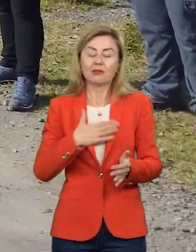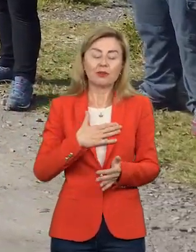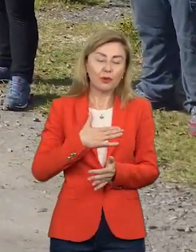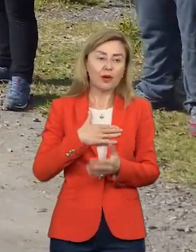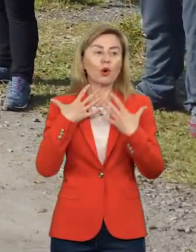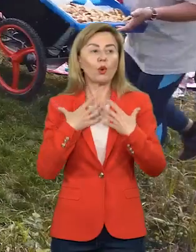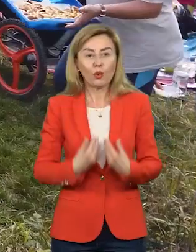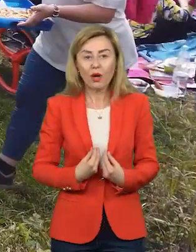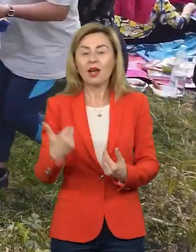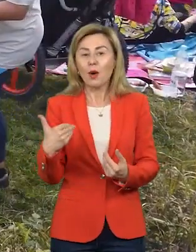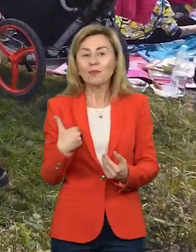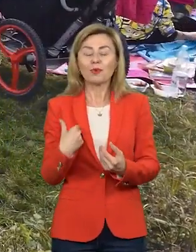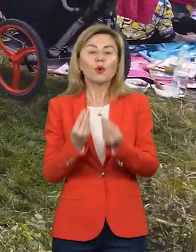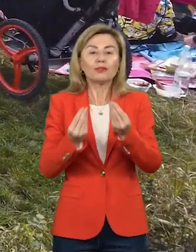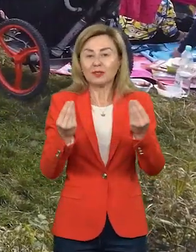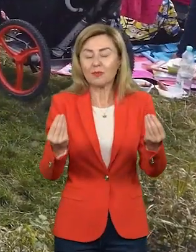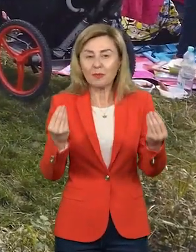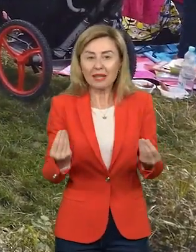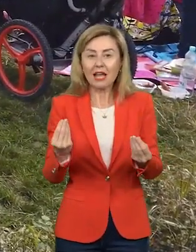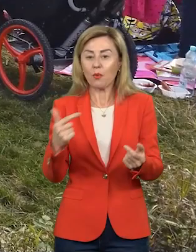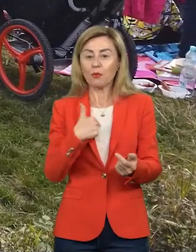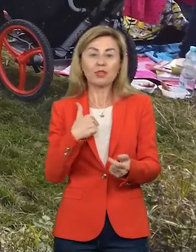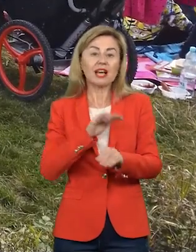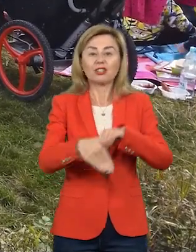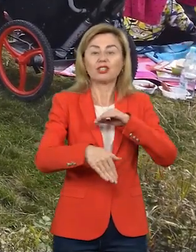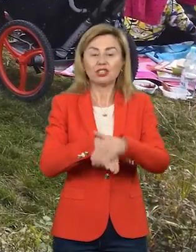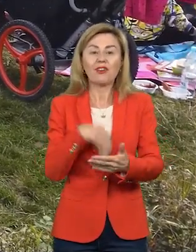Było cudownie, dlatego ja jestem przeszczęśliwa i uwierzyłam w to,